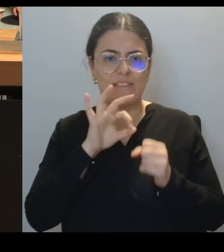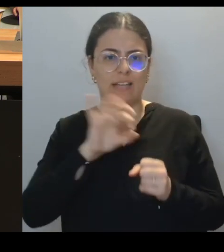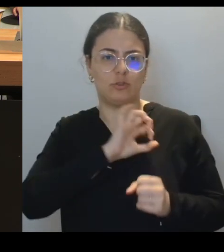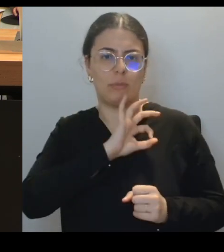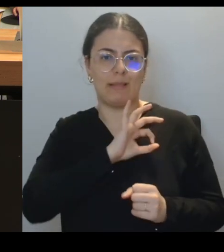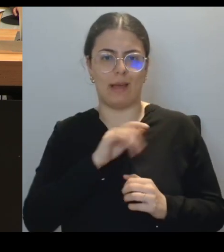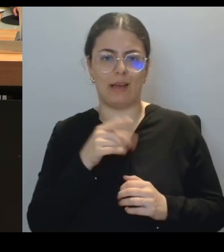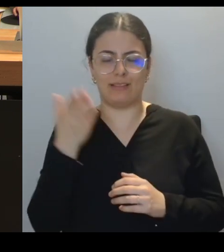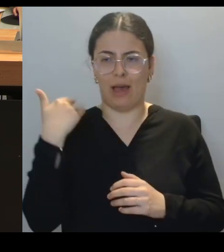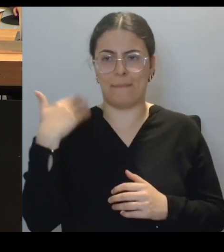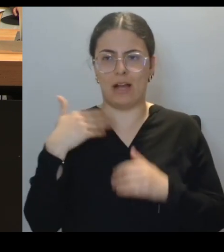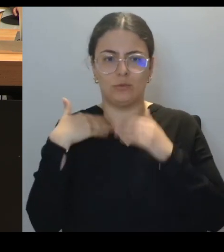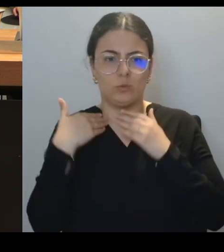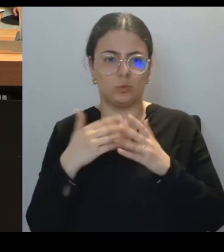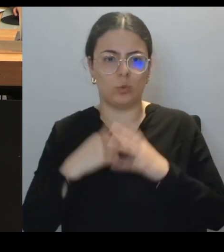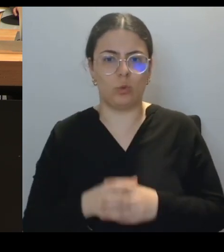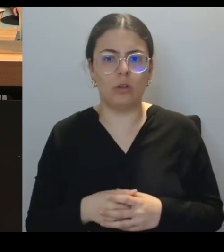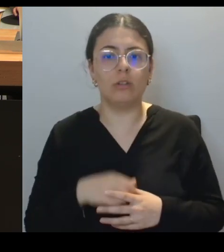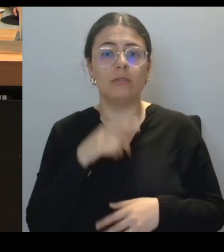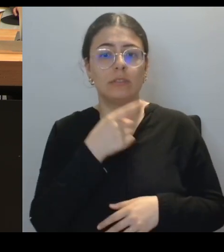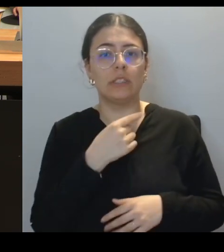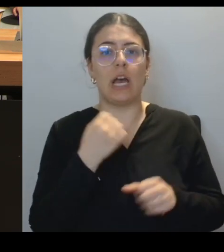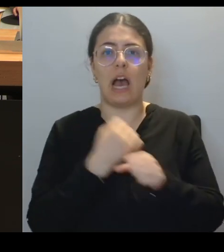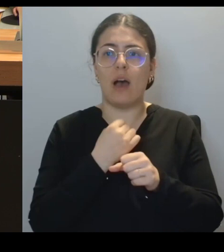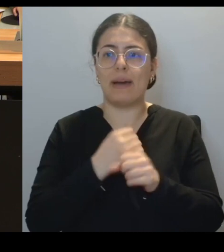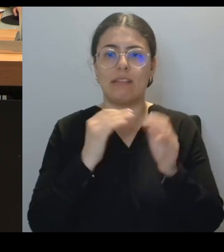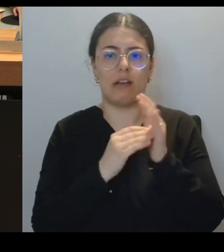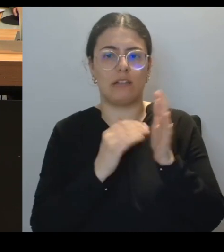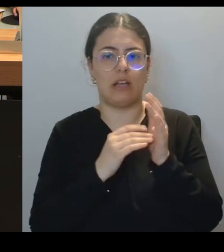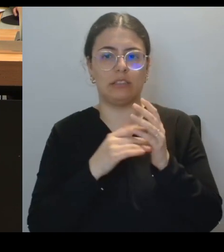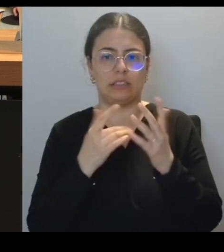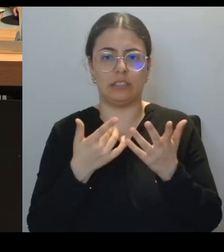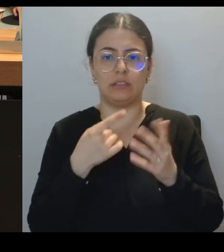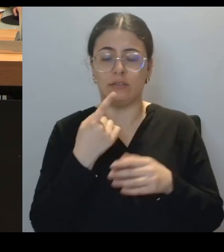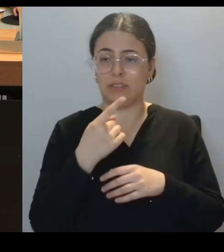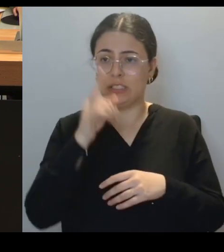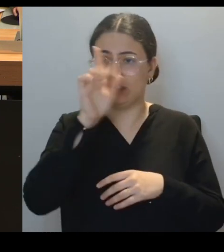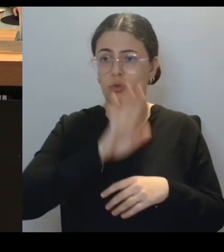durch die Atomenergie siegreich werden. Das steht da wörtlich auf dem Parteitag 55.